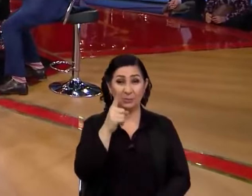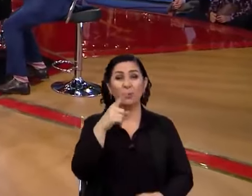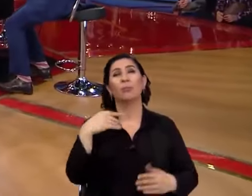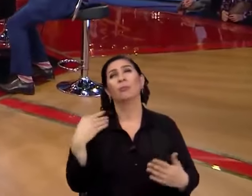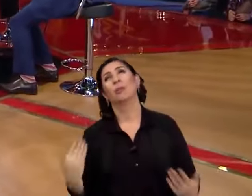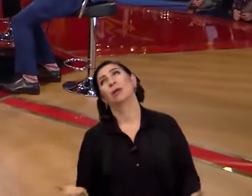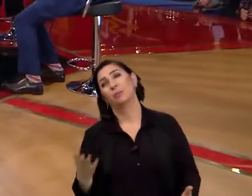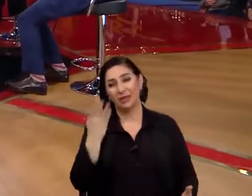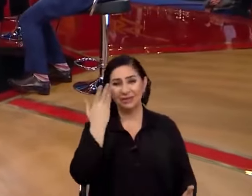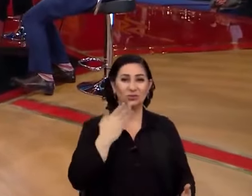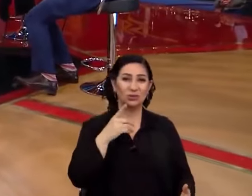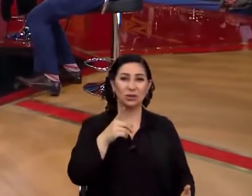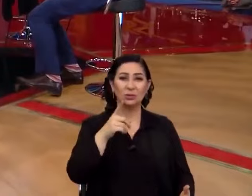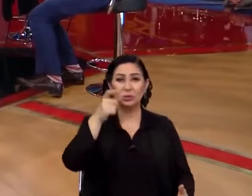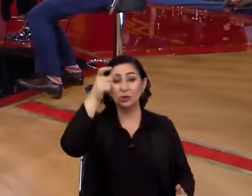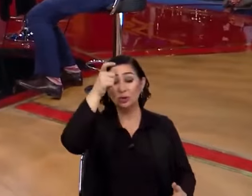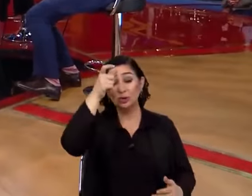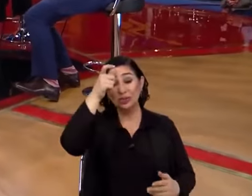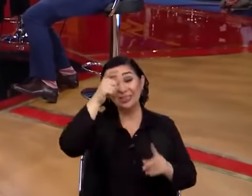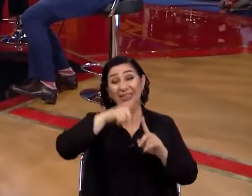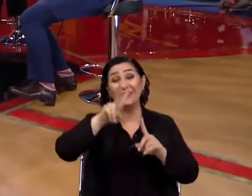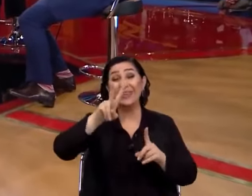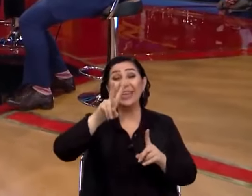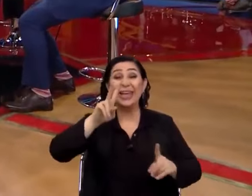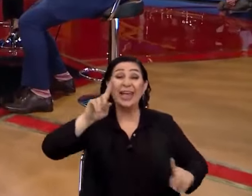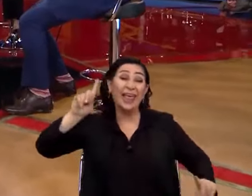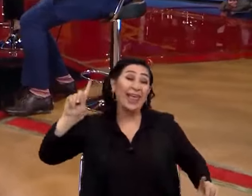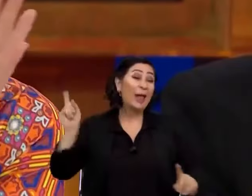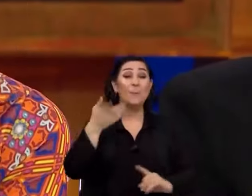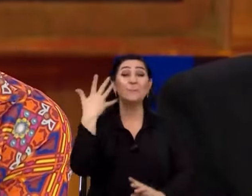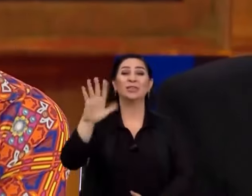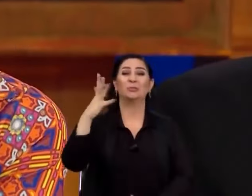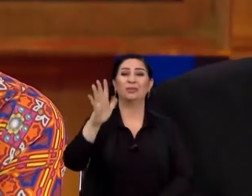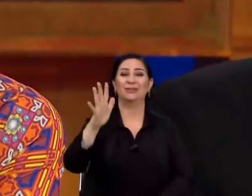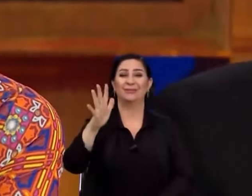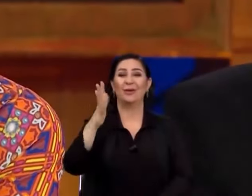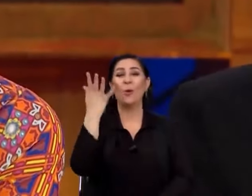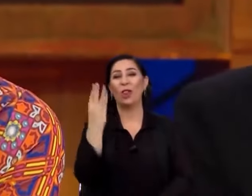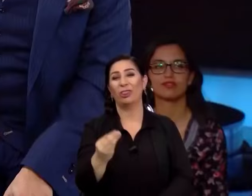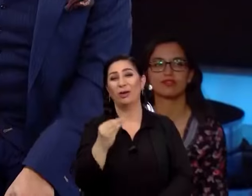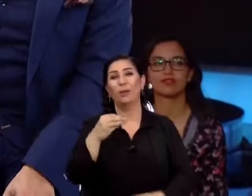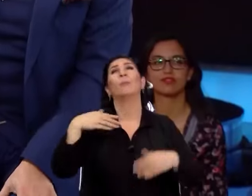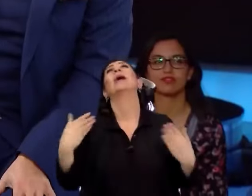izleyeceğiz Türk televizyon tarihinde 5000 kere Türk televizyon tar 5 kere bir